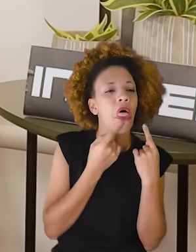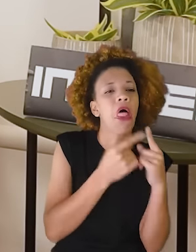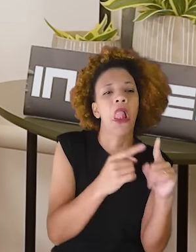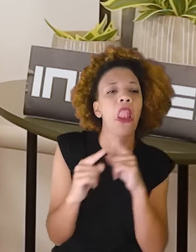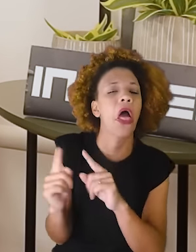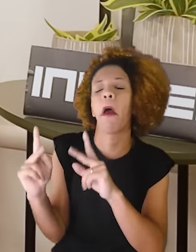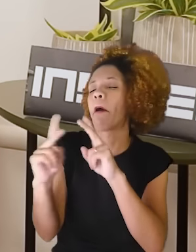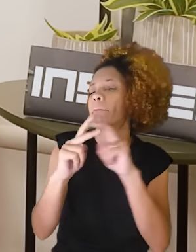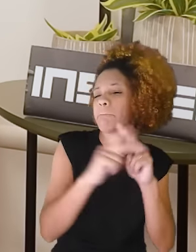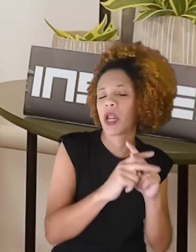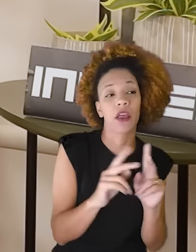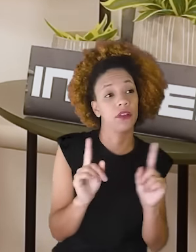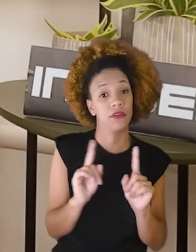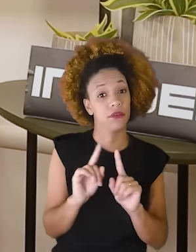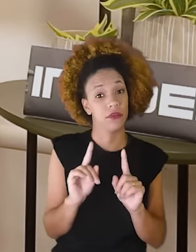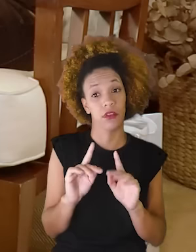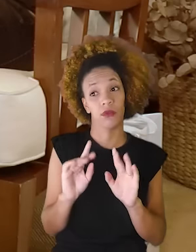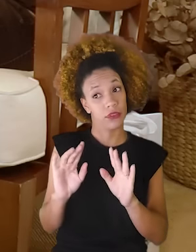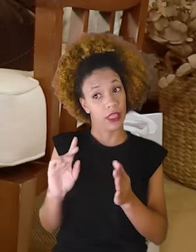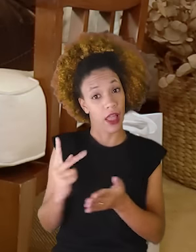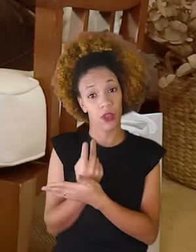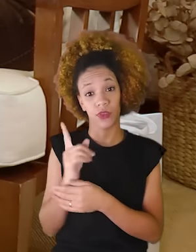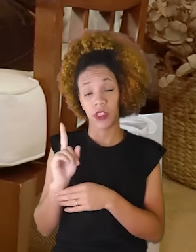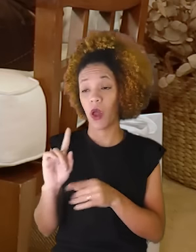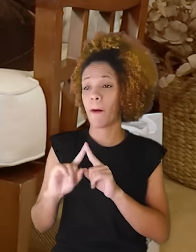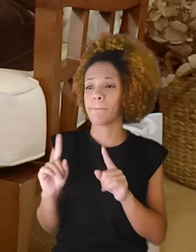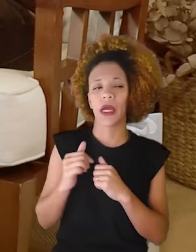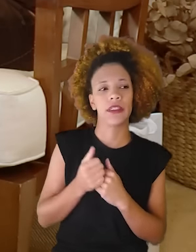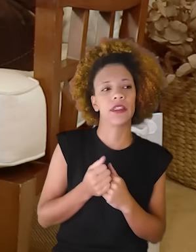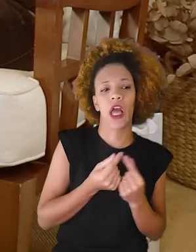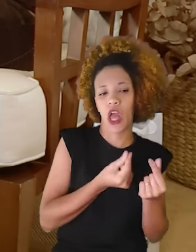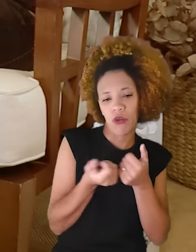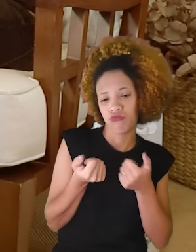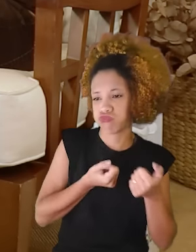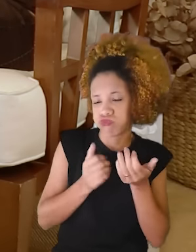faço eh não que seja errado tá se você quiser mas eu não faço casa de apóstol não faço Tigrinho não